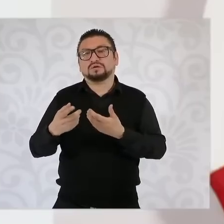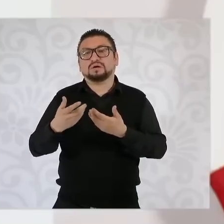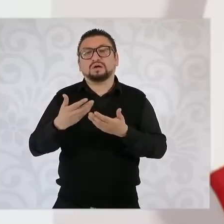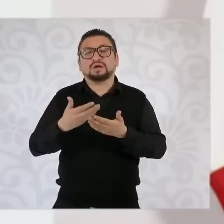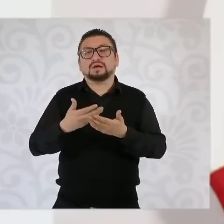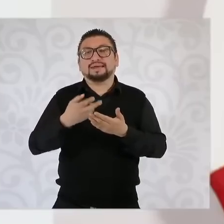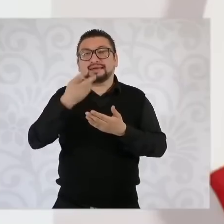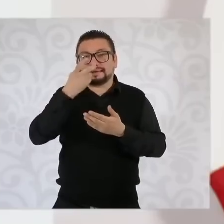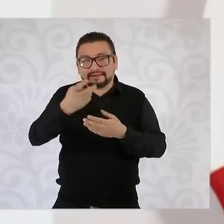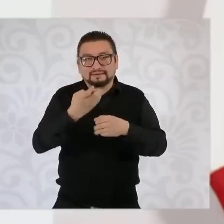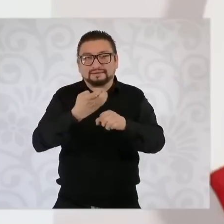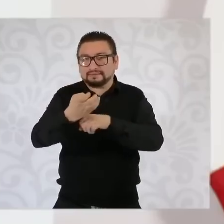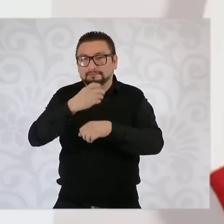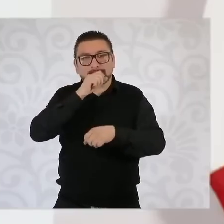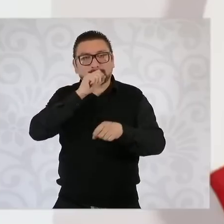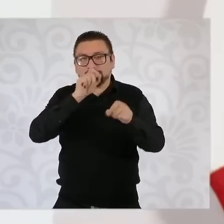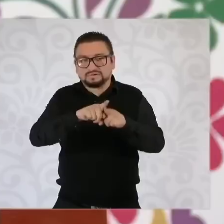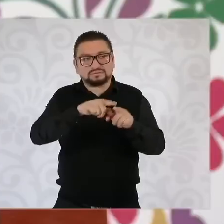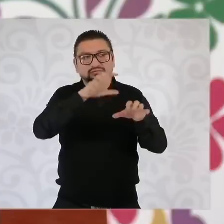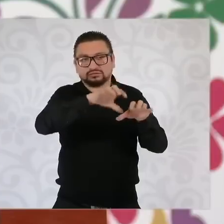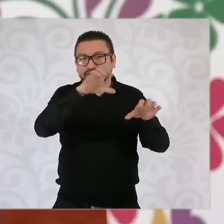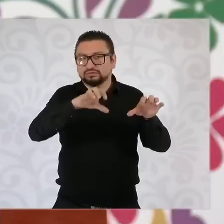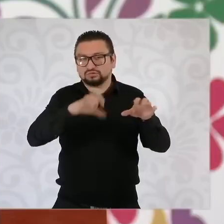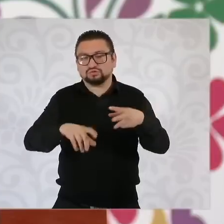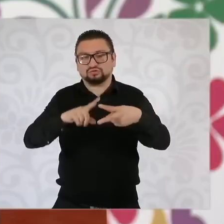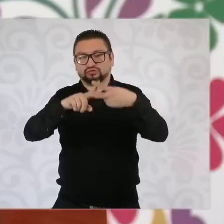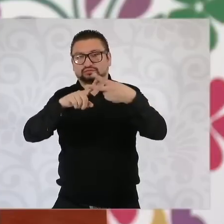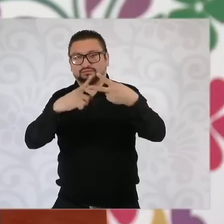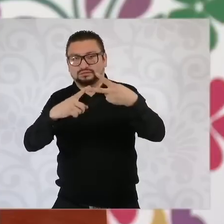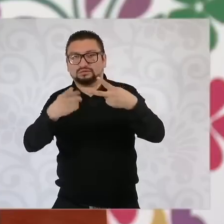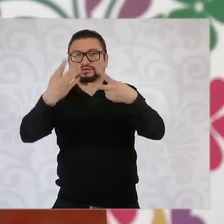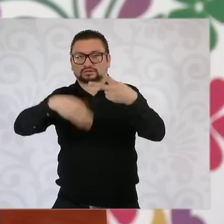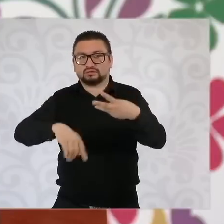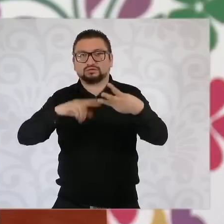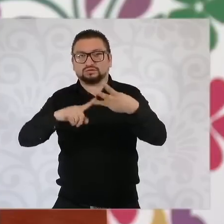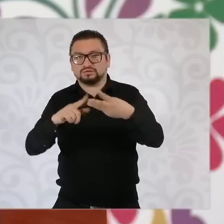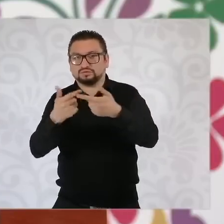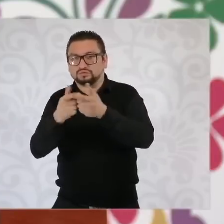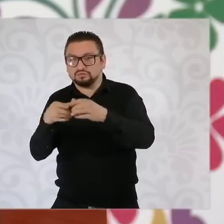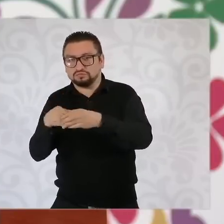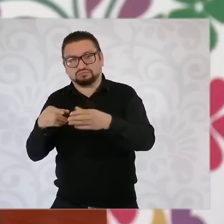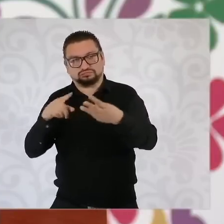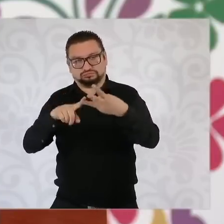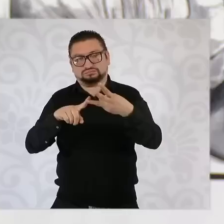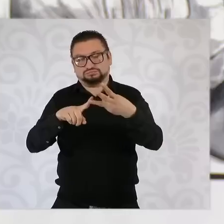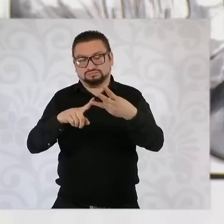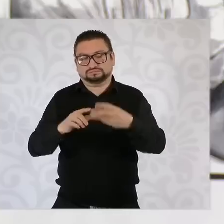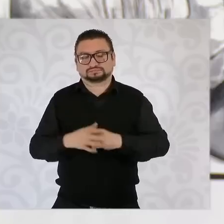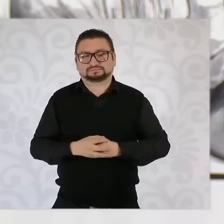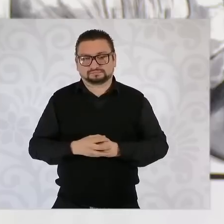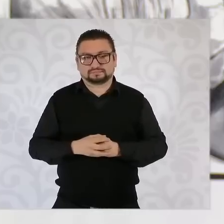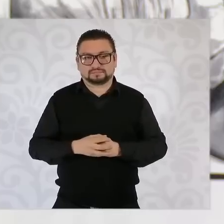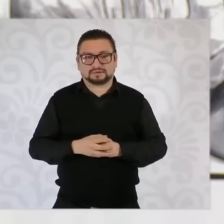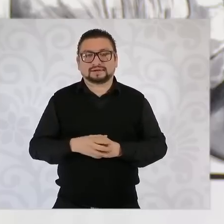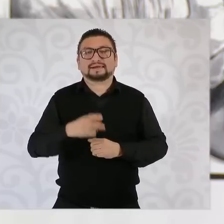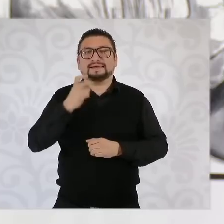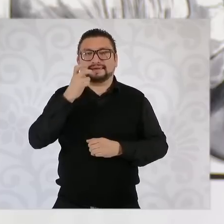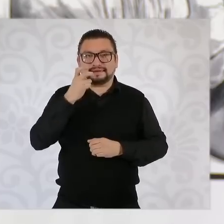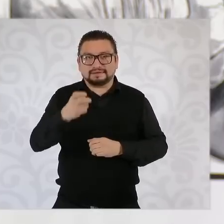los estados entran los dos primeros y luego la primera minoría eh ahí hay una representación